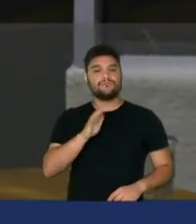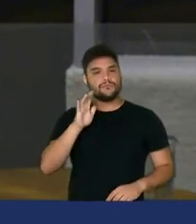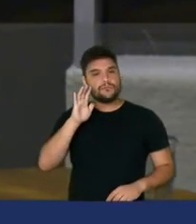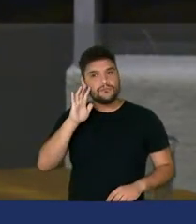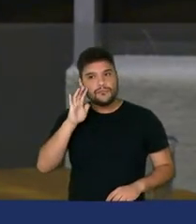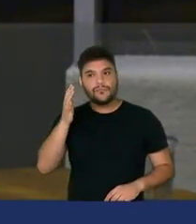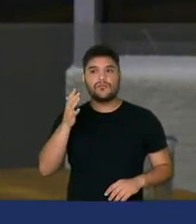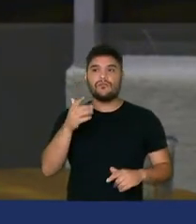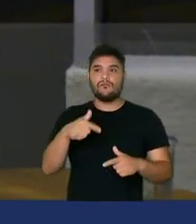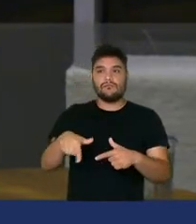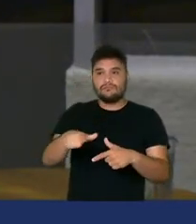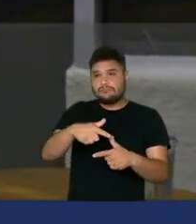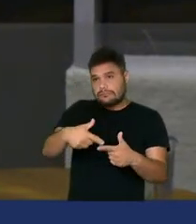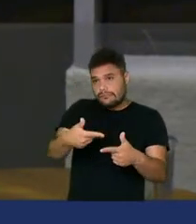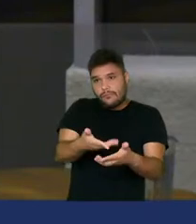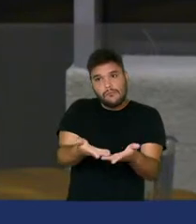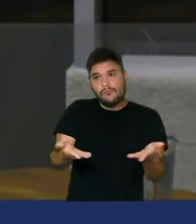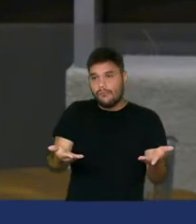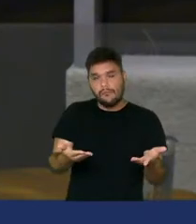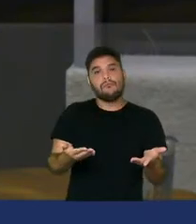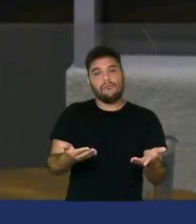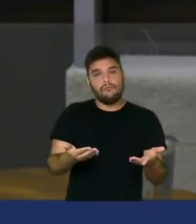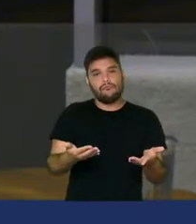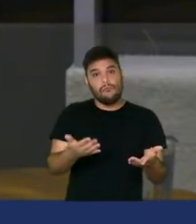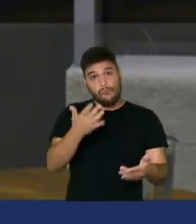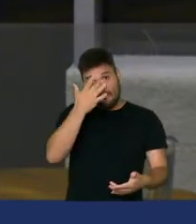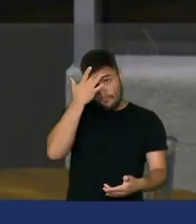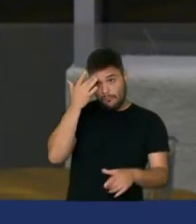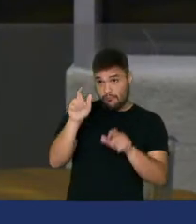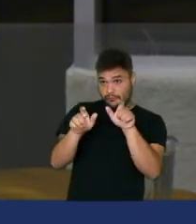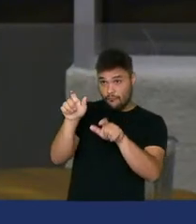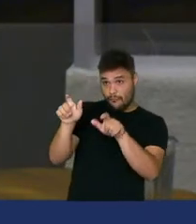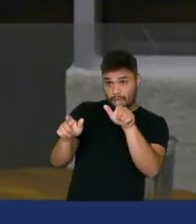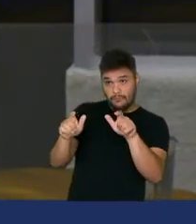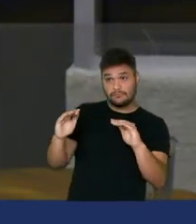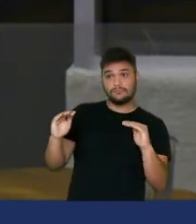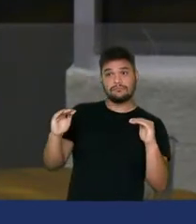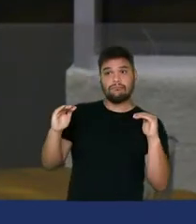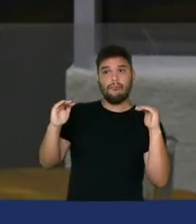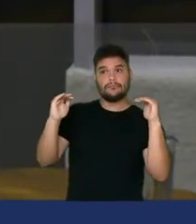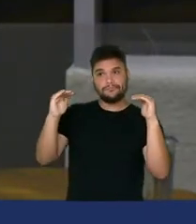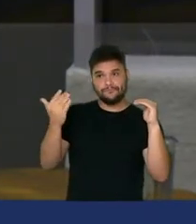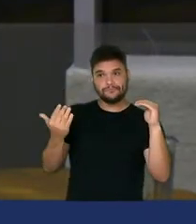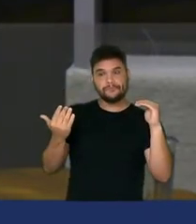FALANDO DE PROCESSO DA CULTURA QUE É ABSOLUTAMENTE FUNDAMENTAL PARA QUE ESSE BRASIL CONSIGA RESISTIR A TANTAS BARBÁRIES. TANTO É